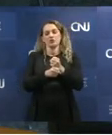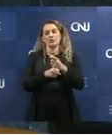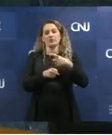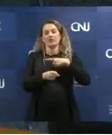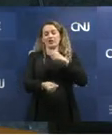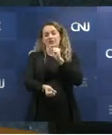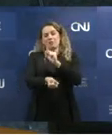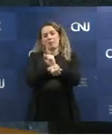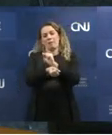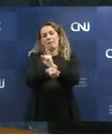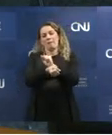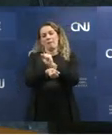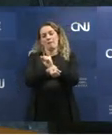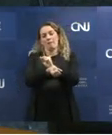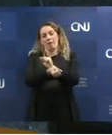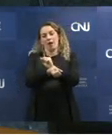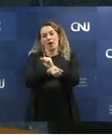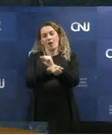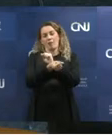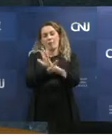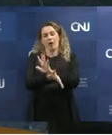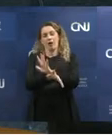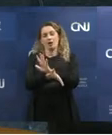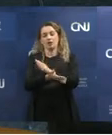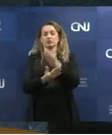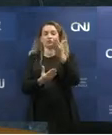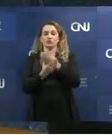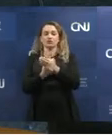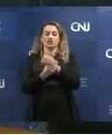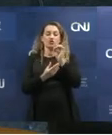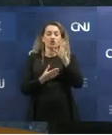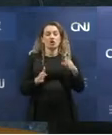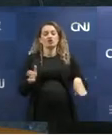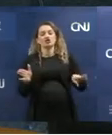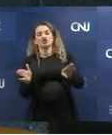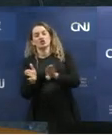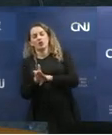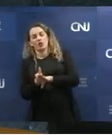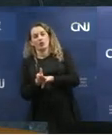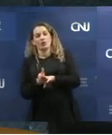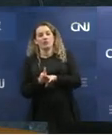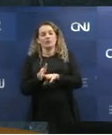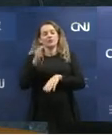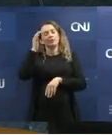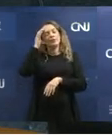pelas quais chegou e só em maio de 18 não estão, como relata o conselheiro.